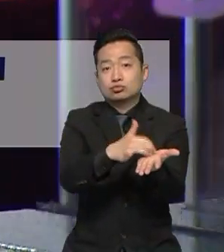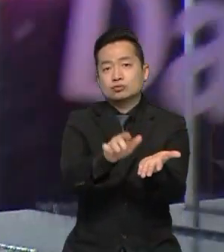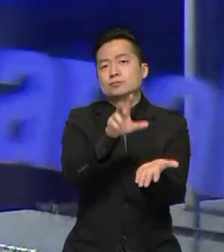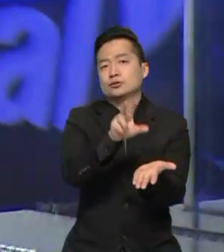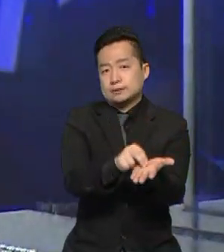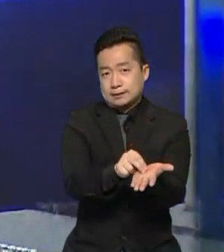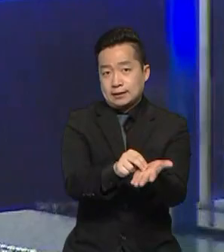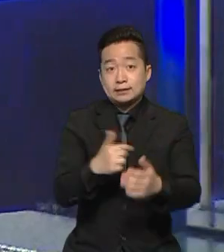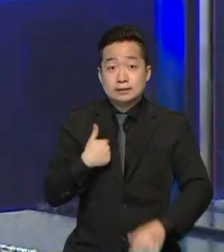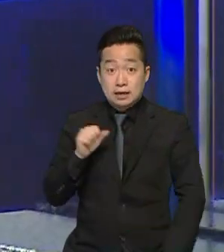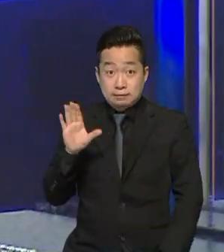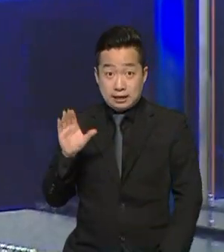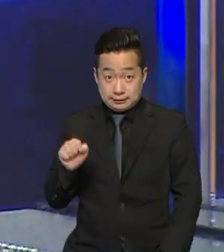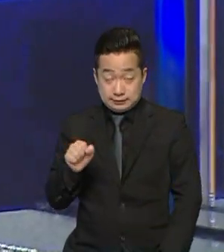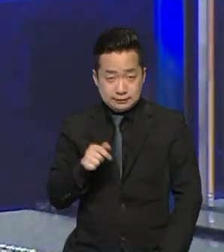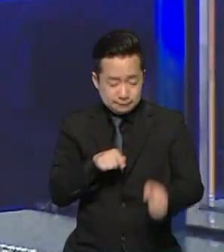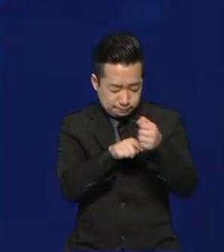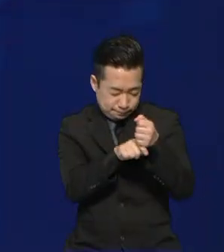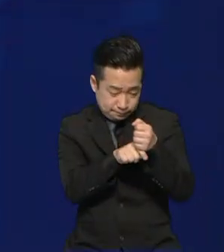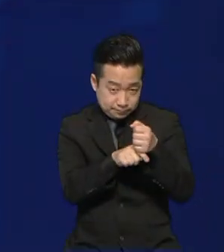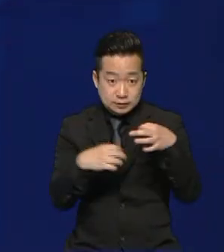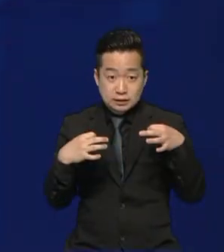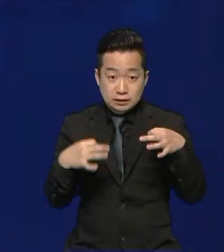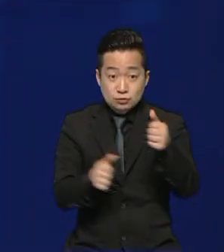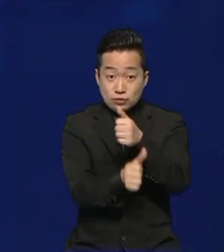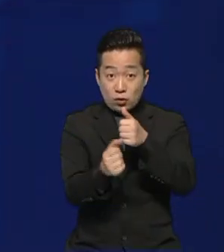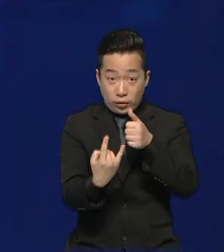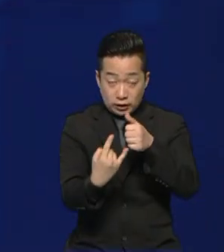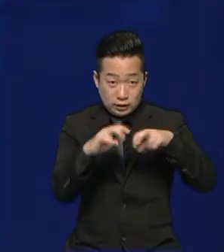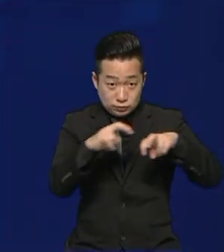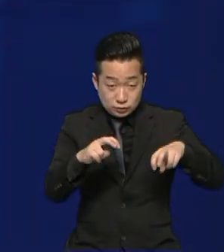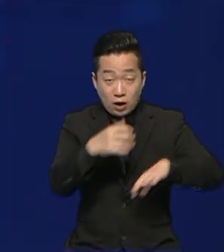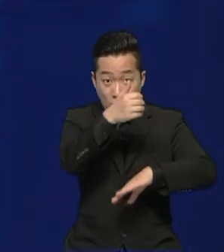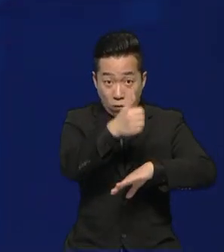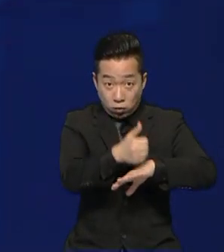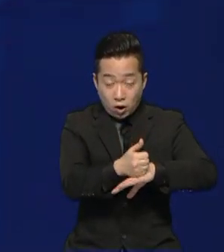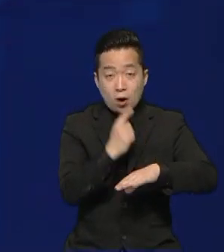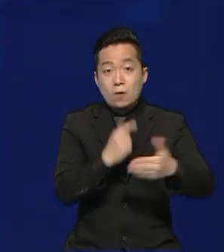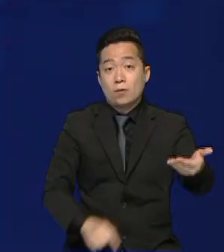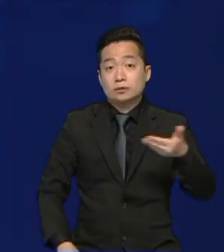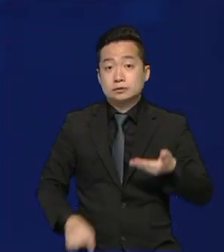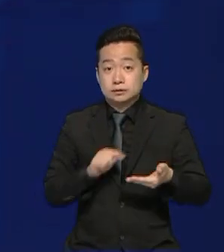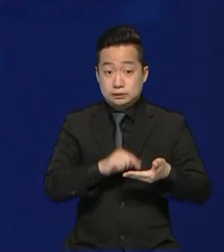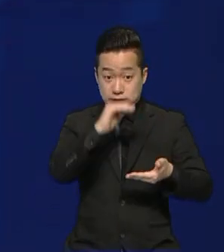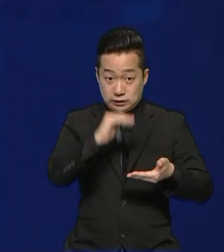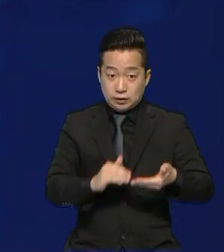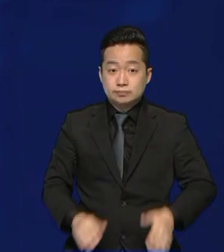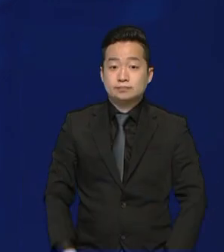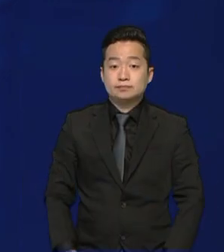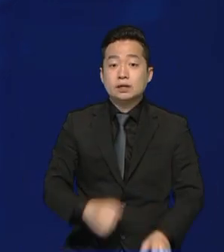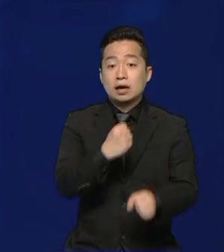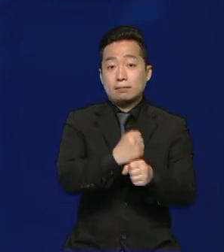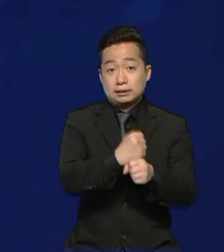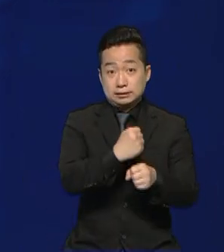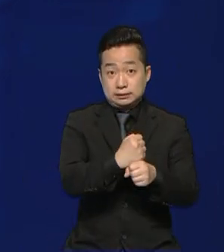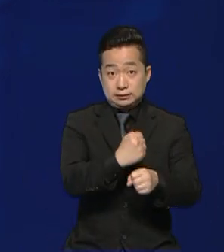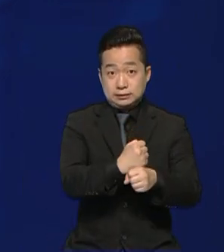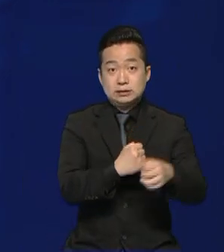SBS 취재진이 흡수한 금융위 금융정보분석원 보고서에 따르면 발행된 페이코인 19억 개 가운데 결제 용도로